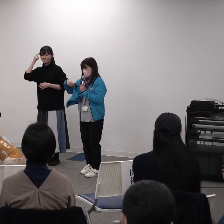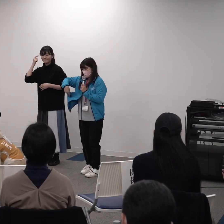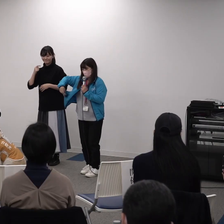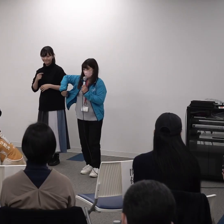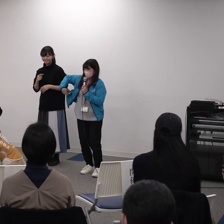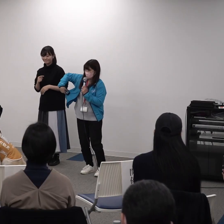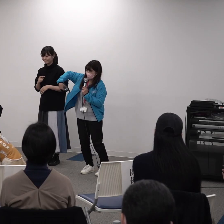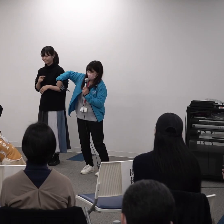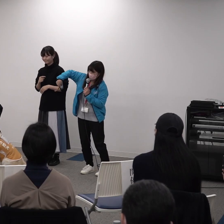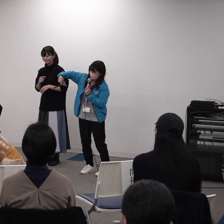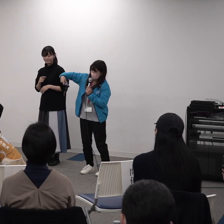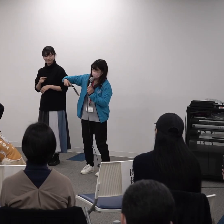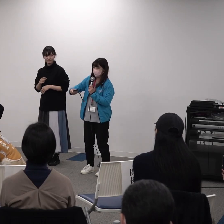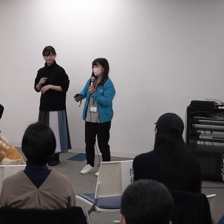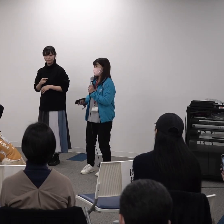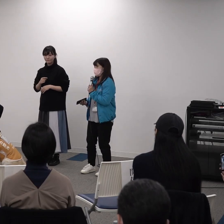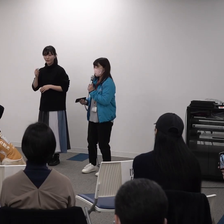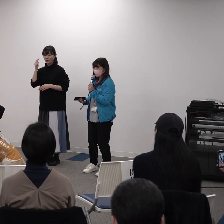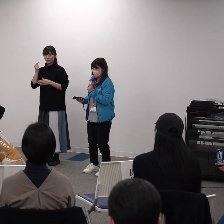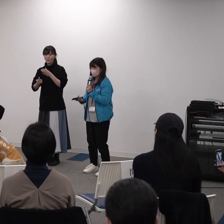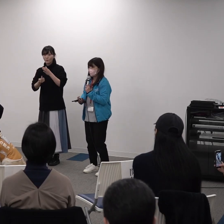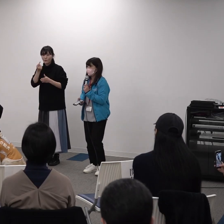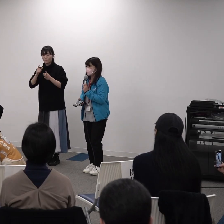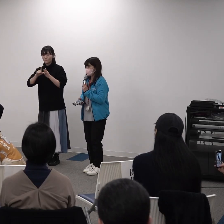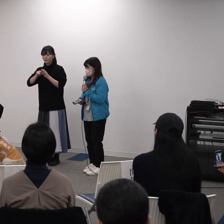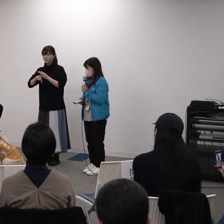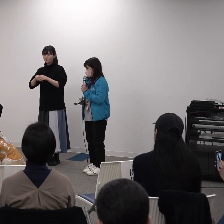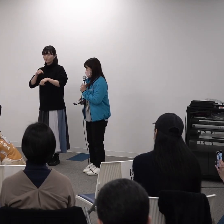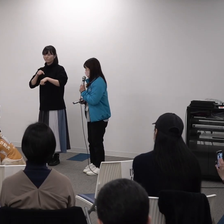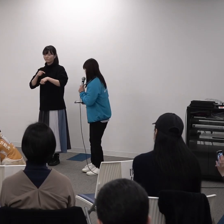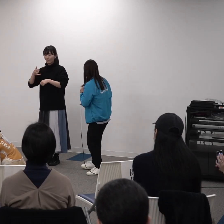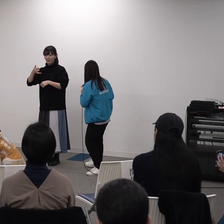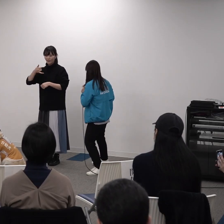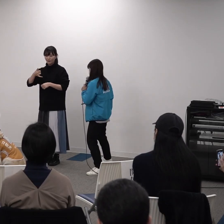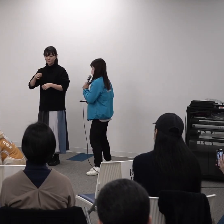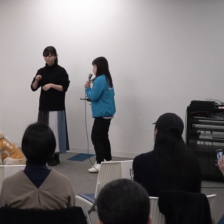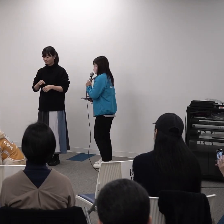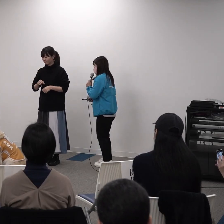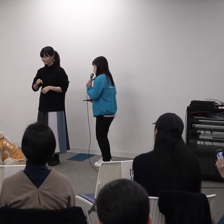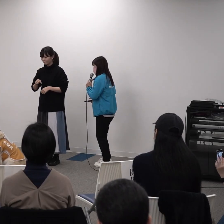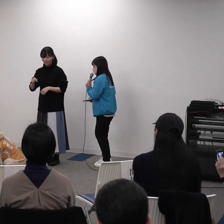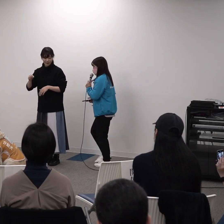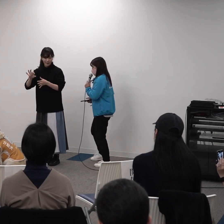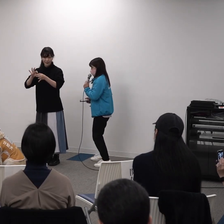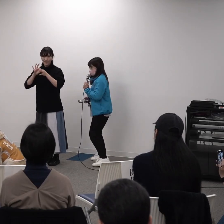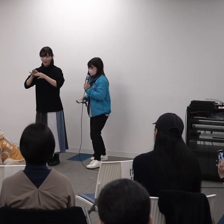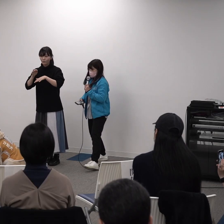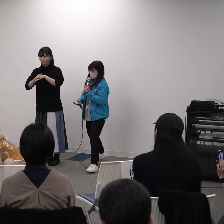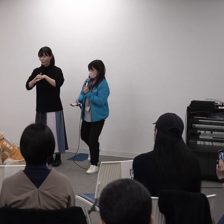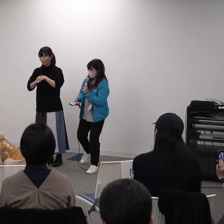緊急時の 連絡手段の確保というお仕事を紹介したいと思います